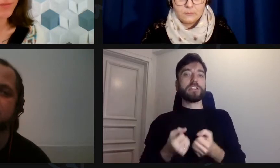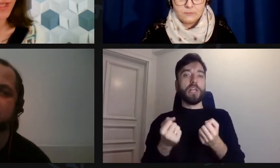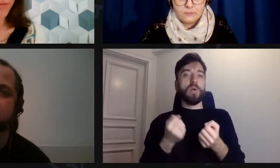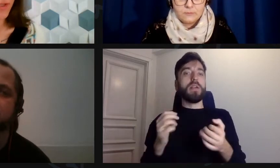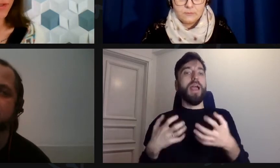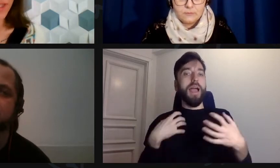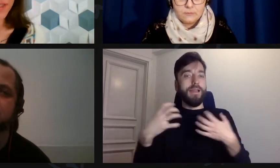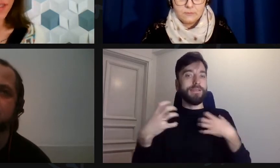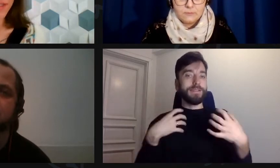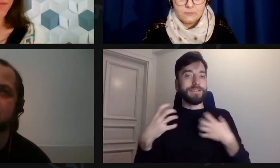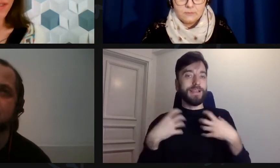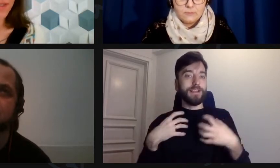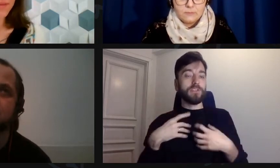Jak to wygląda?